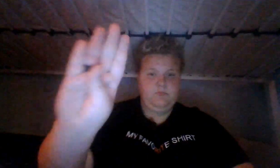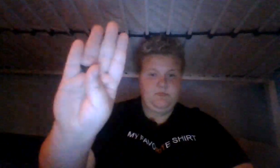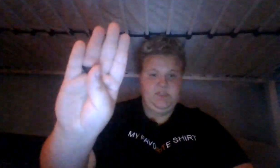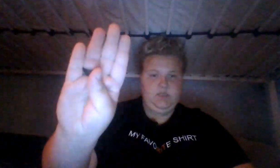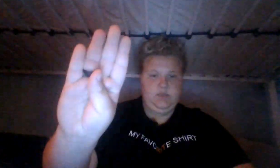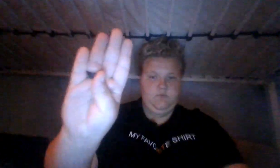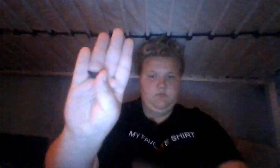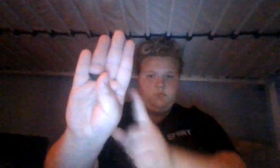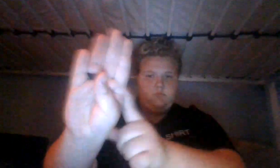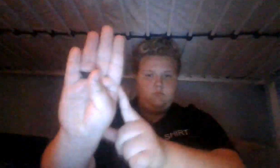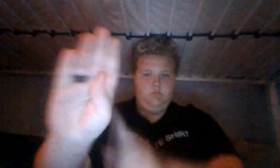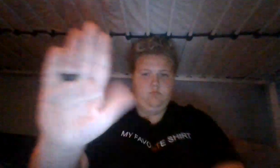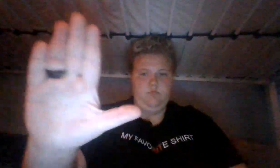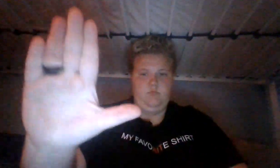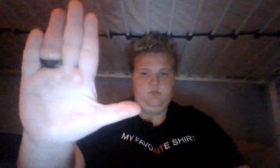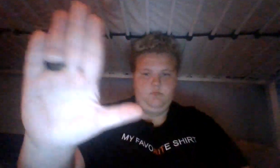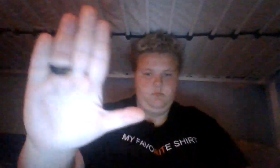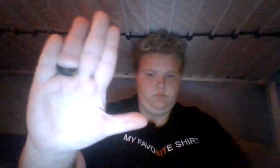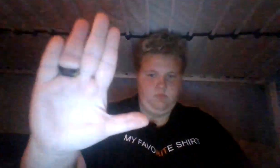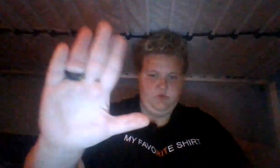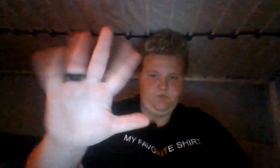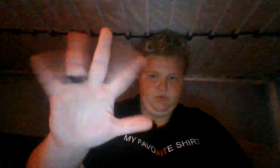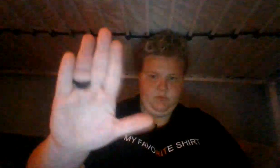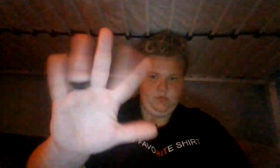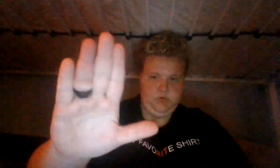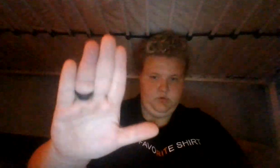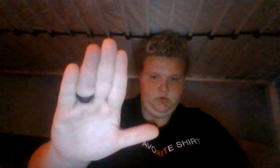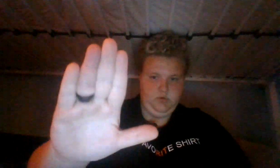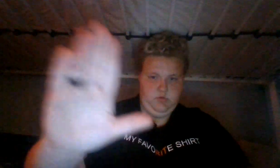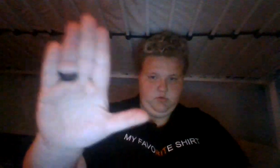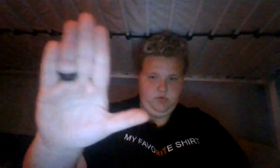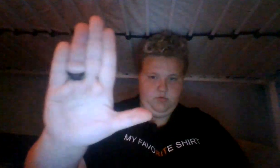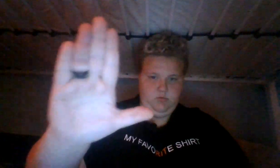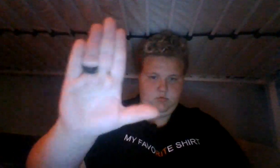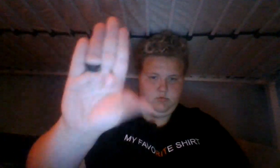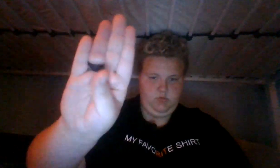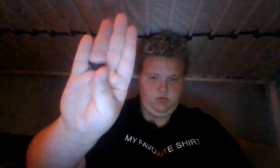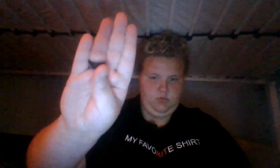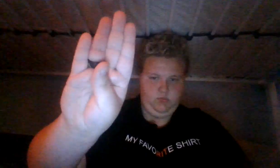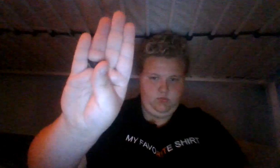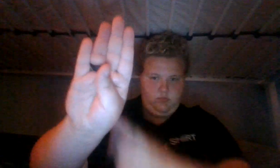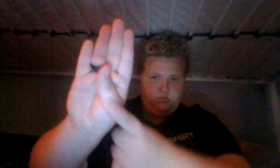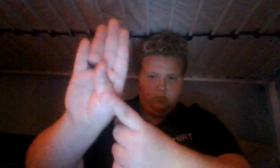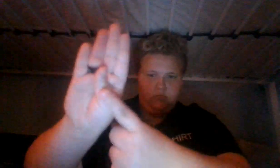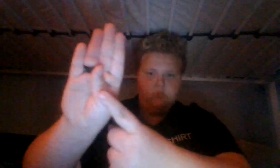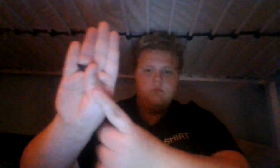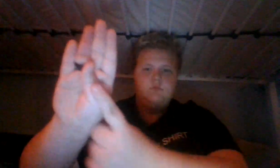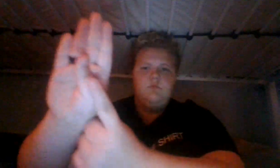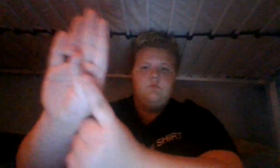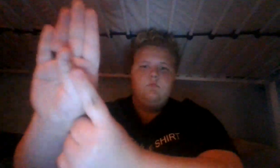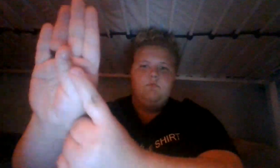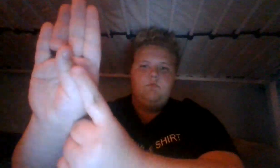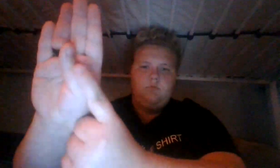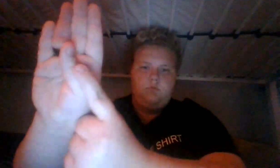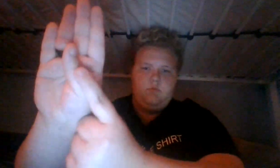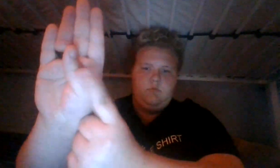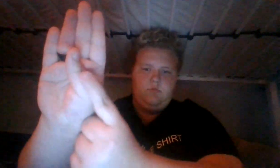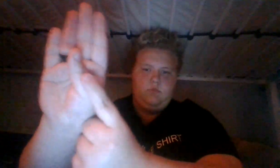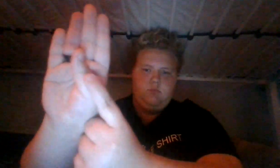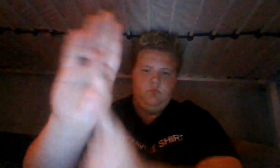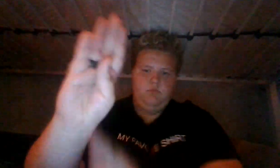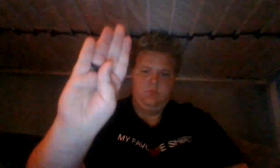B